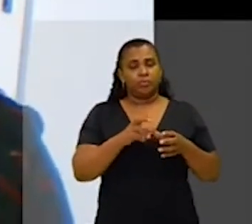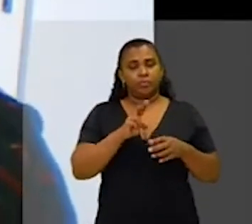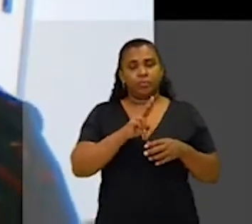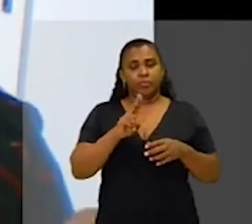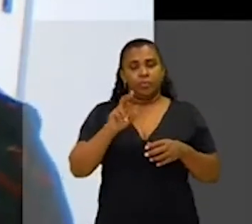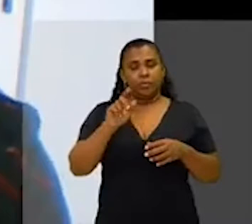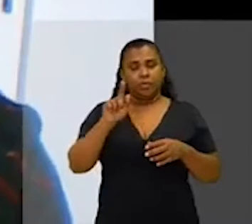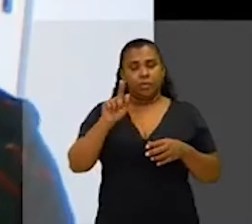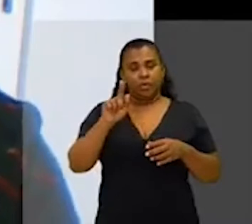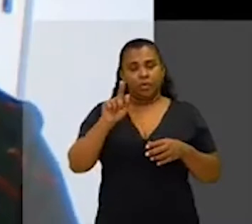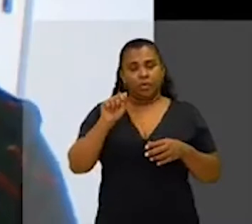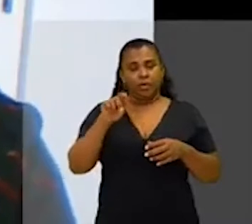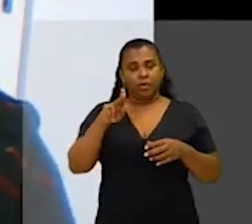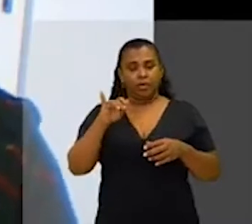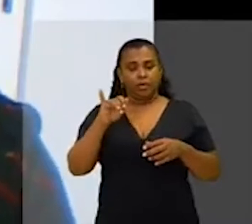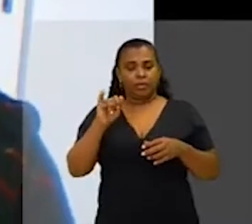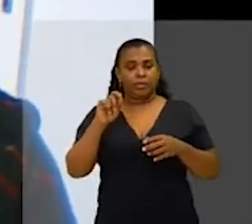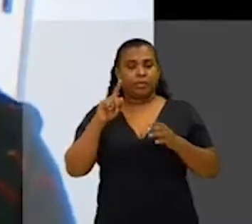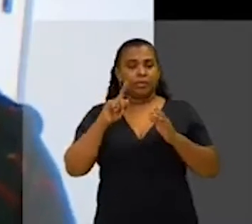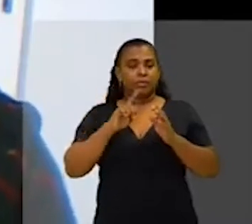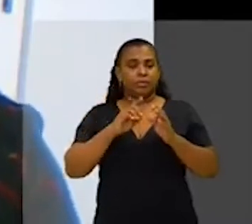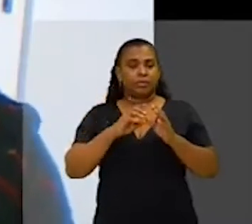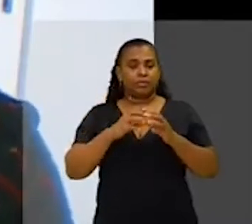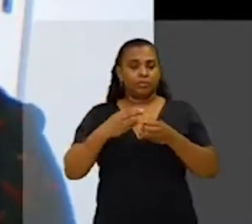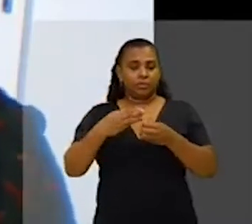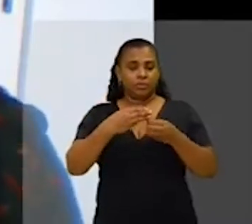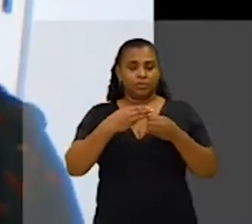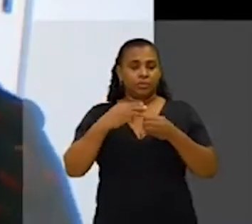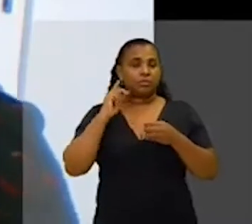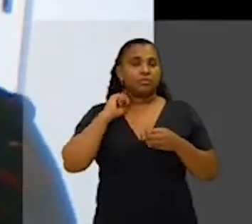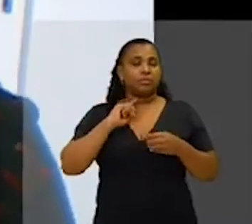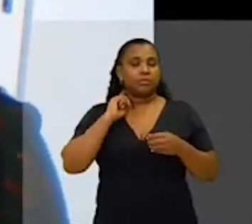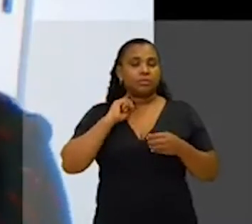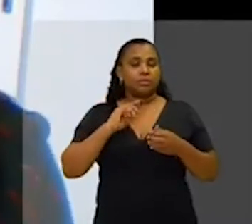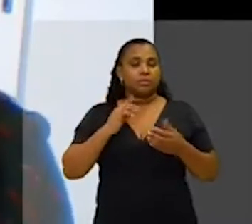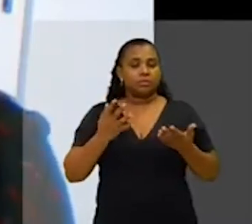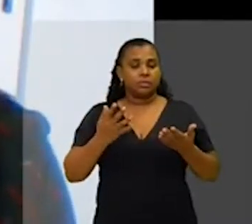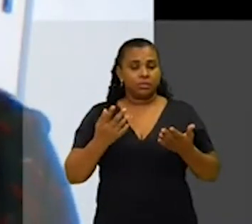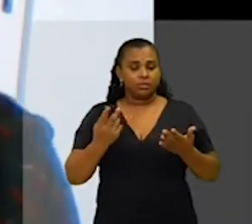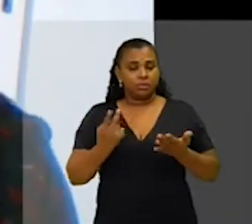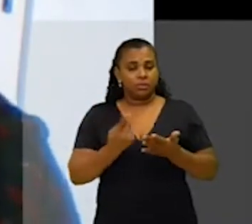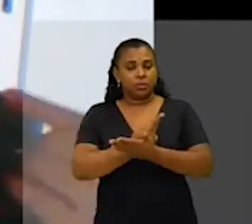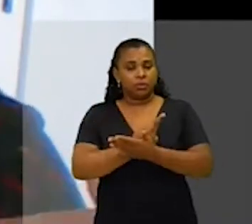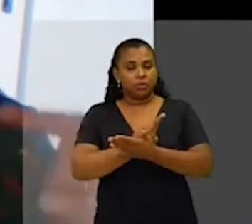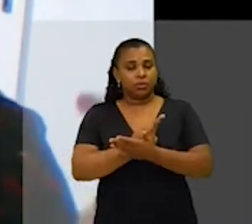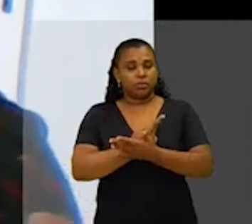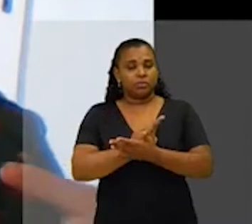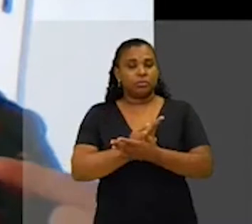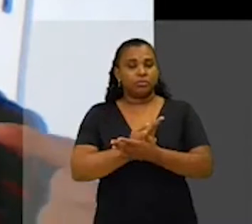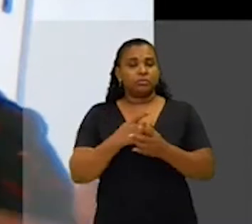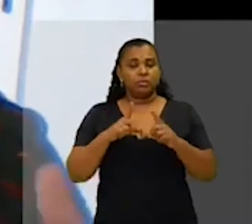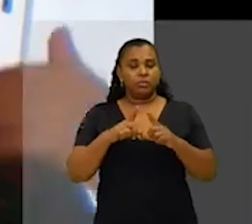Gerais hoje especificamente em volta do diretor estava na Câmara Municipal quando Auri Camila